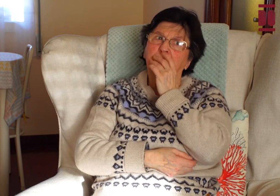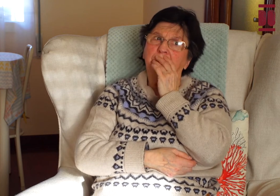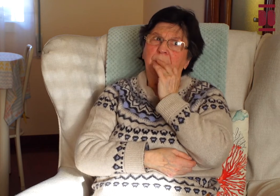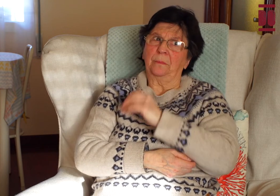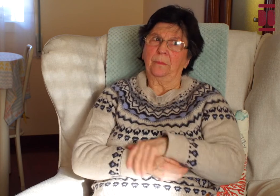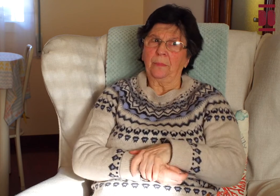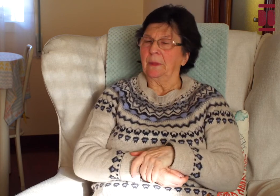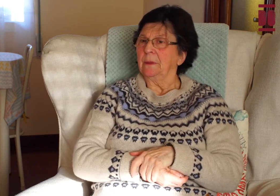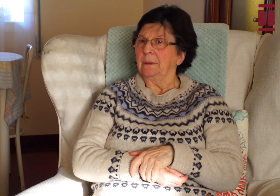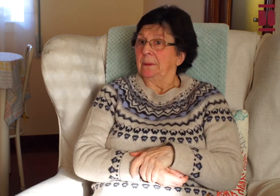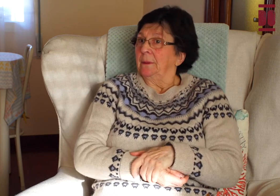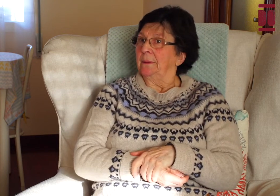Sí, y así.